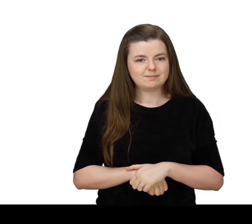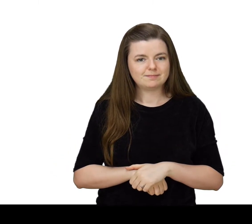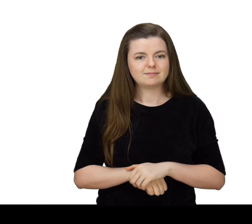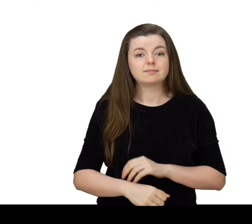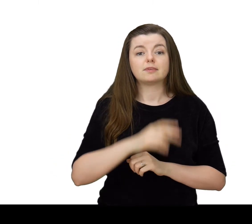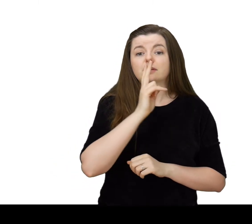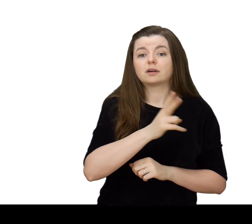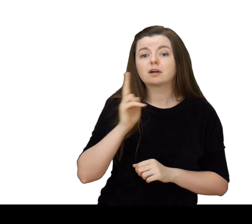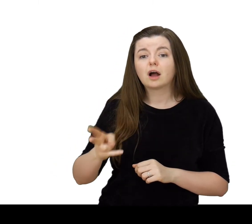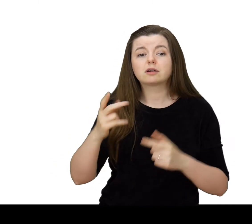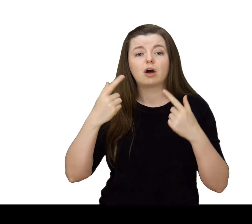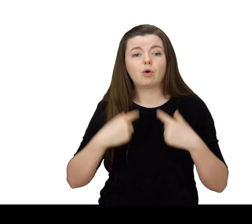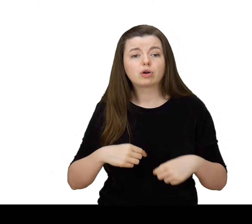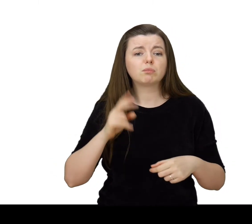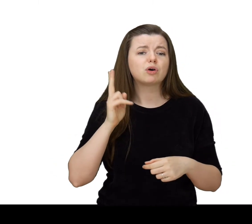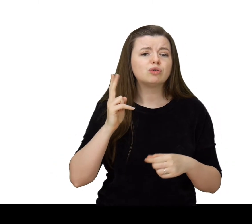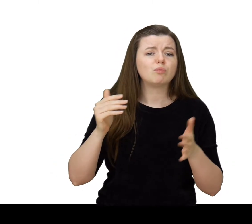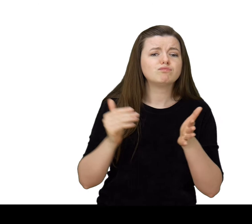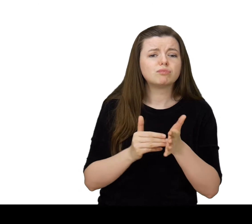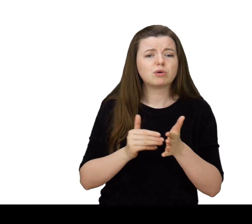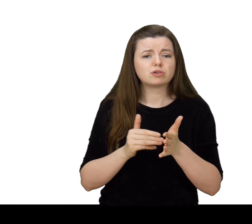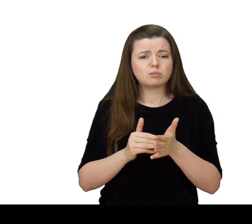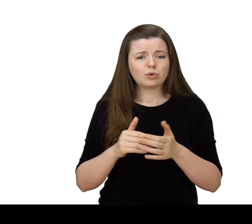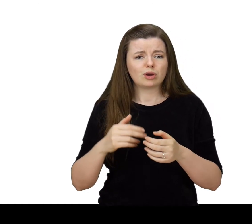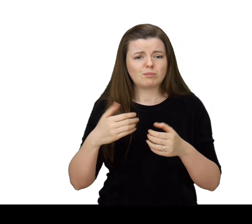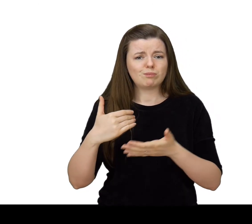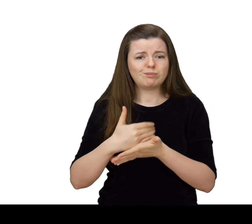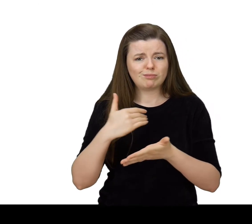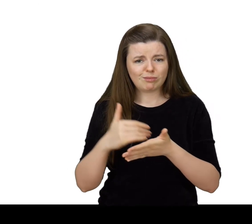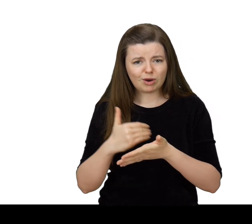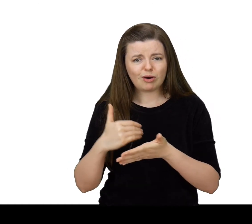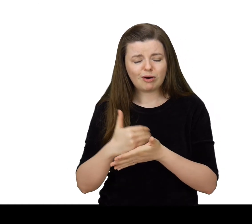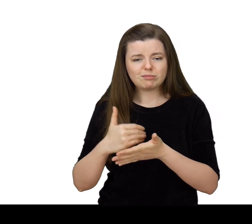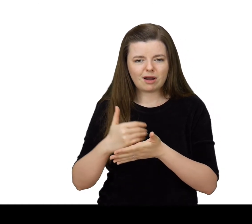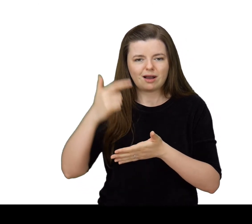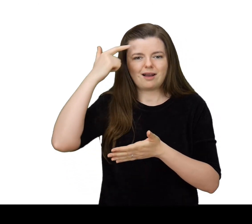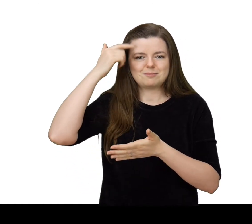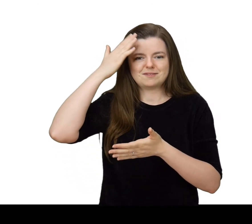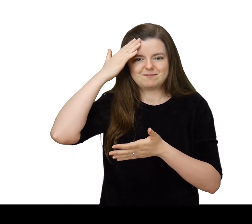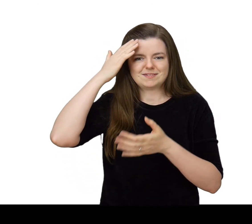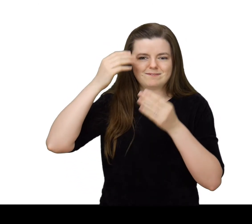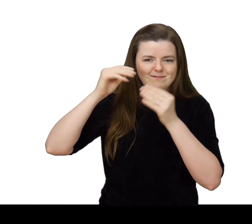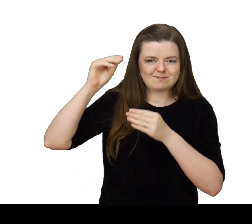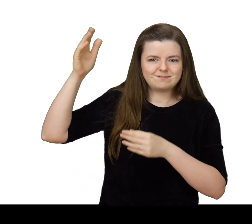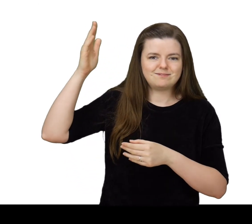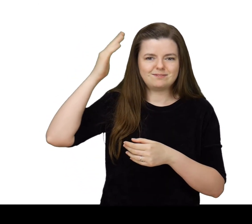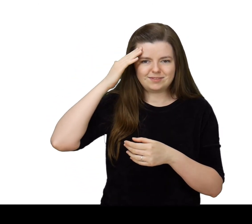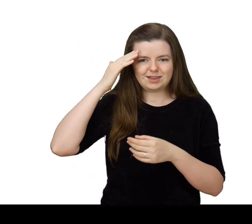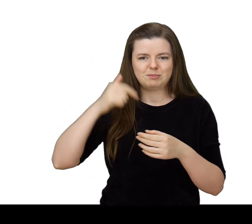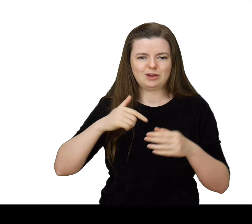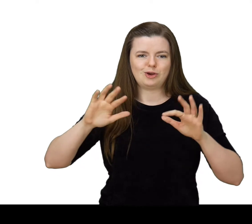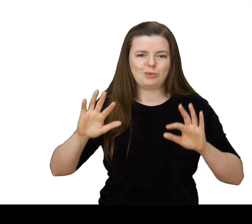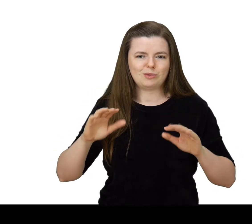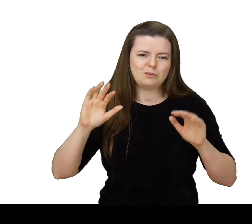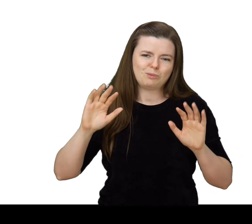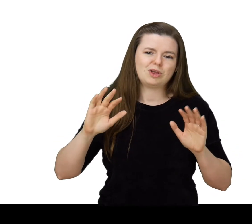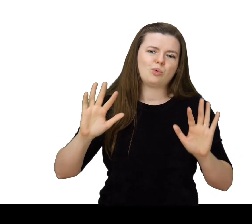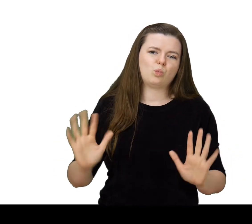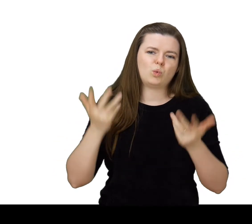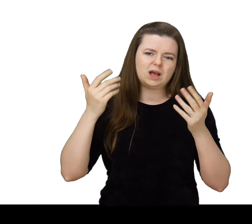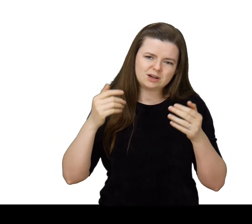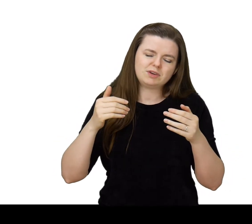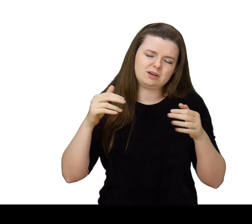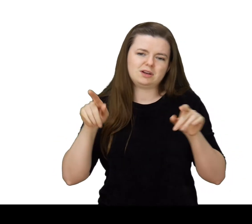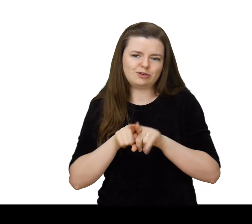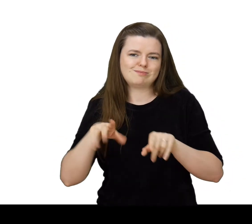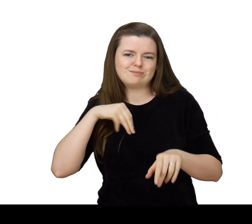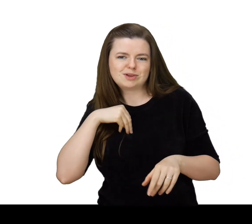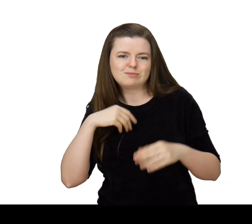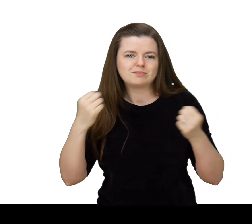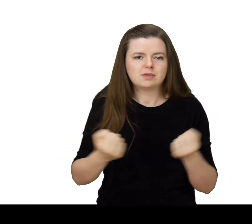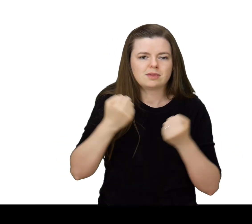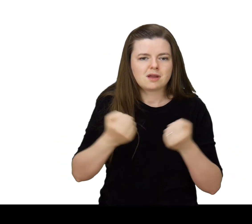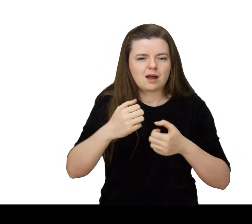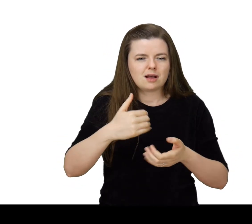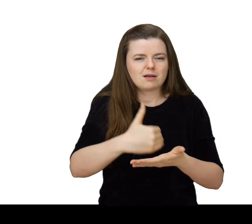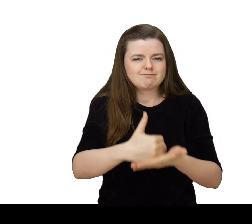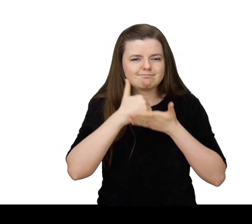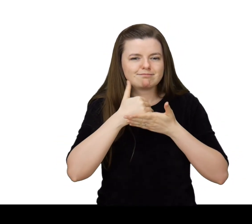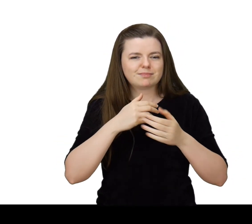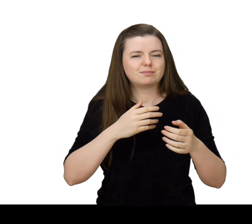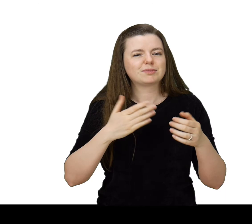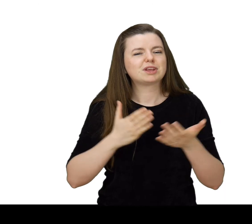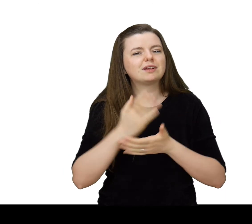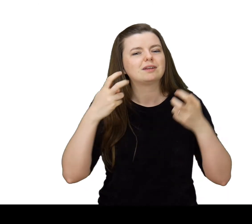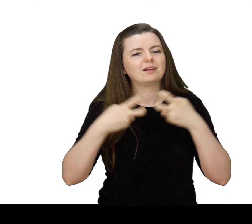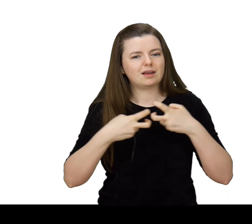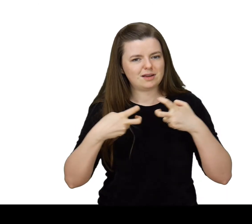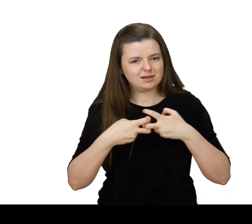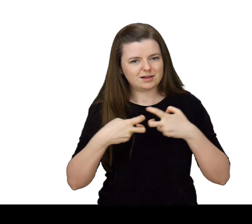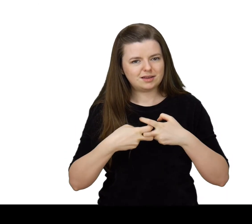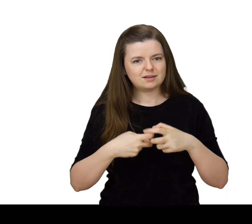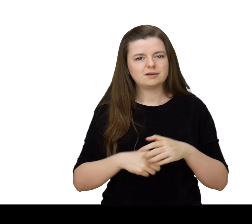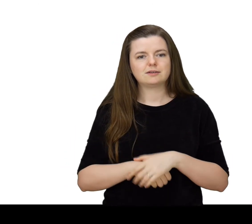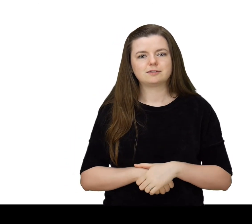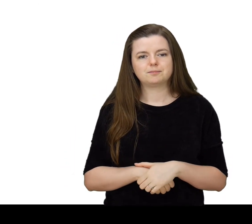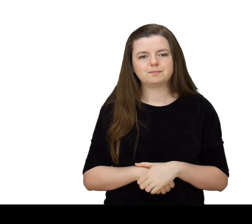Większa świadomość w tym obszarze umożliwi staranie się o wsparcie drogą elektroniczną każdej osobie, która takiej pomocy potrzebuje.